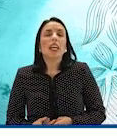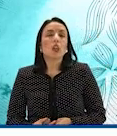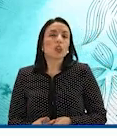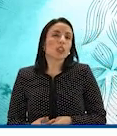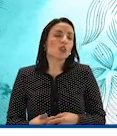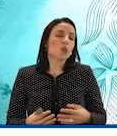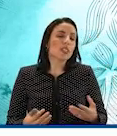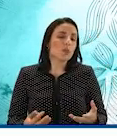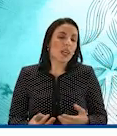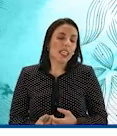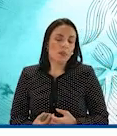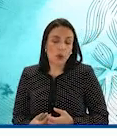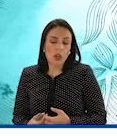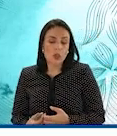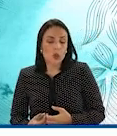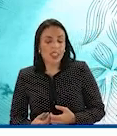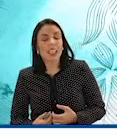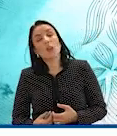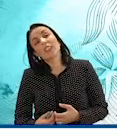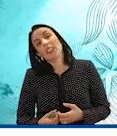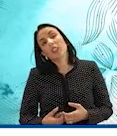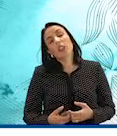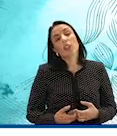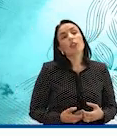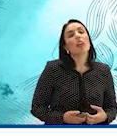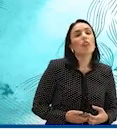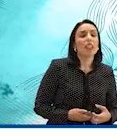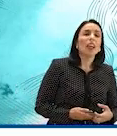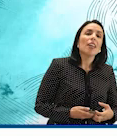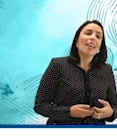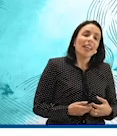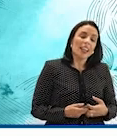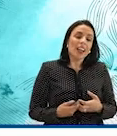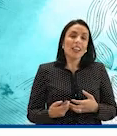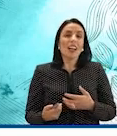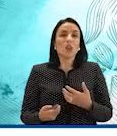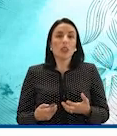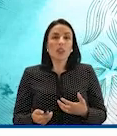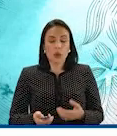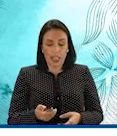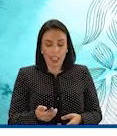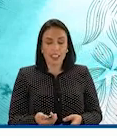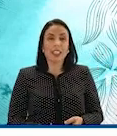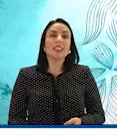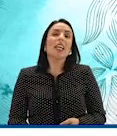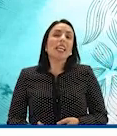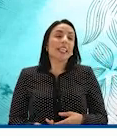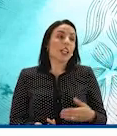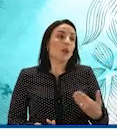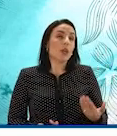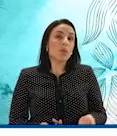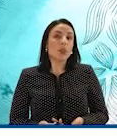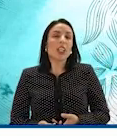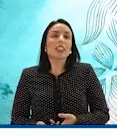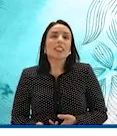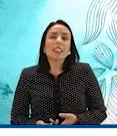o darles contexto municipal en la aprobación aquí a lo interno de Contraloría y darle algunas sugerencias importantes